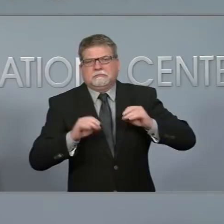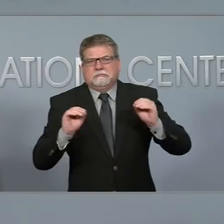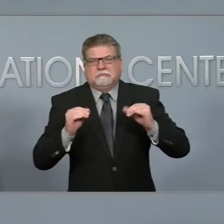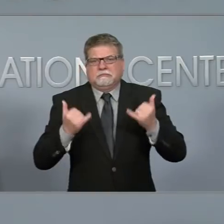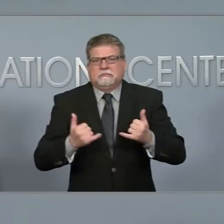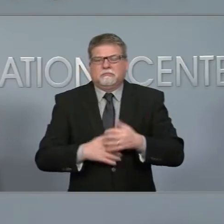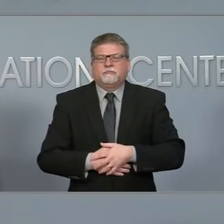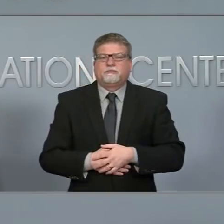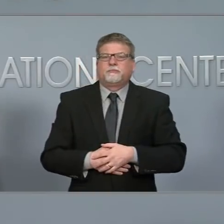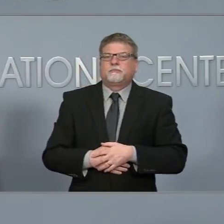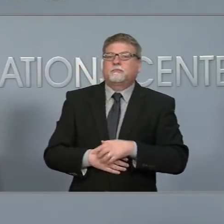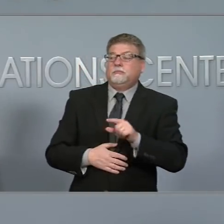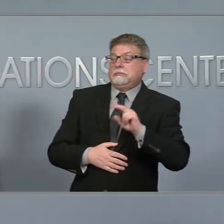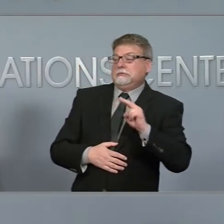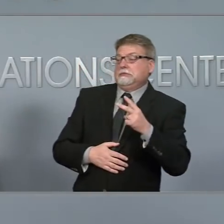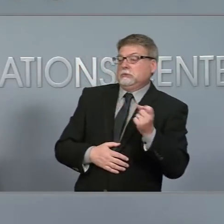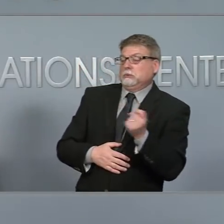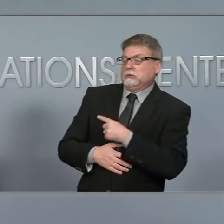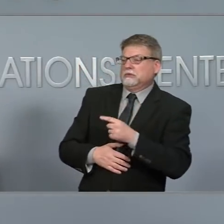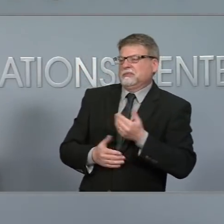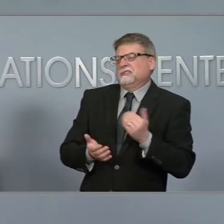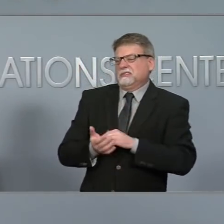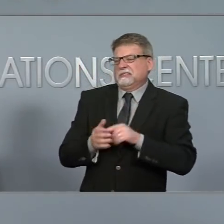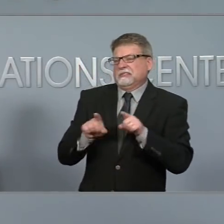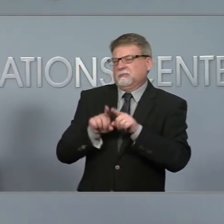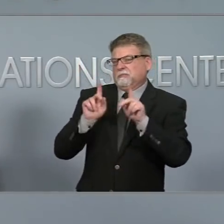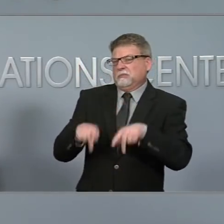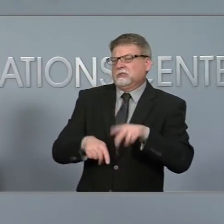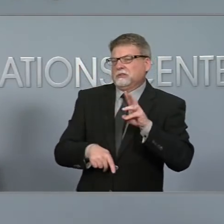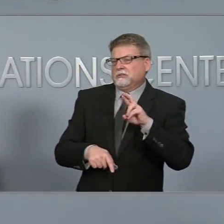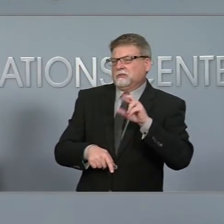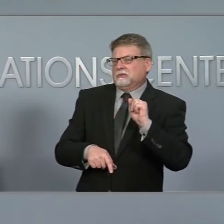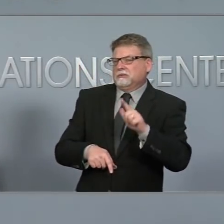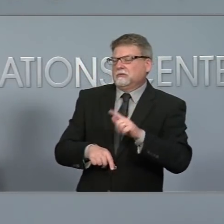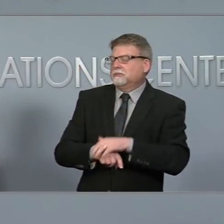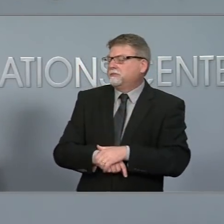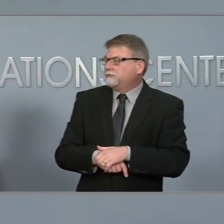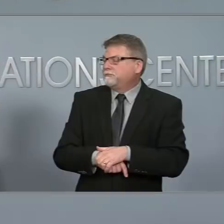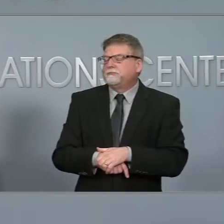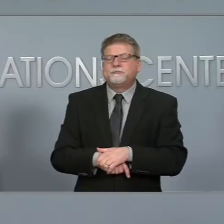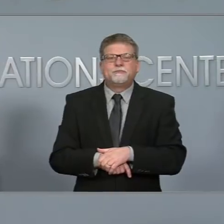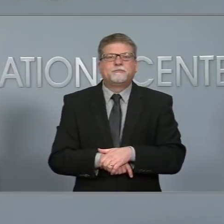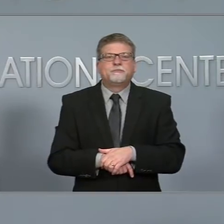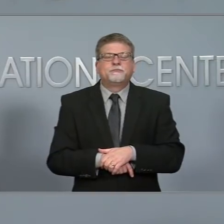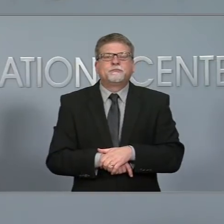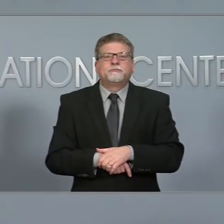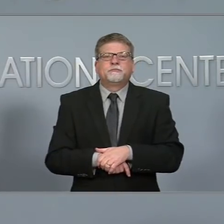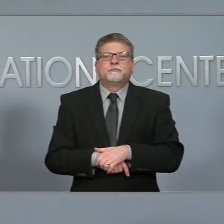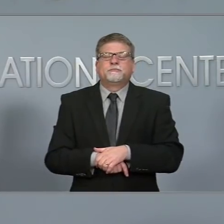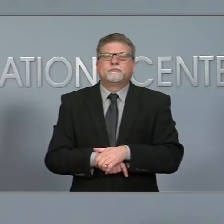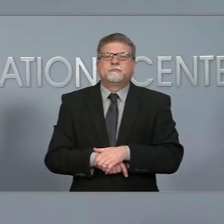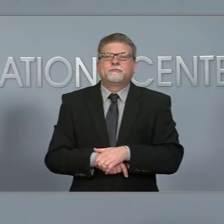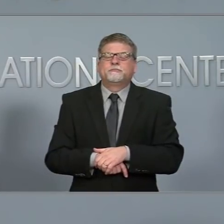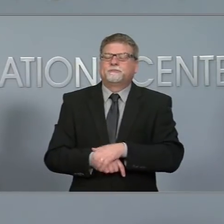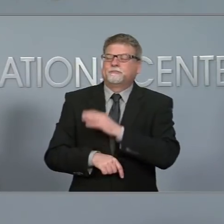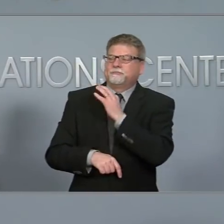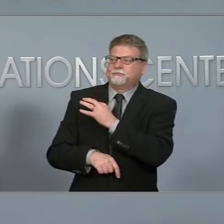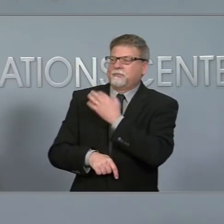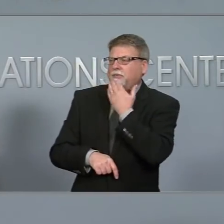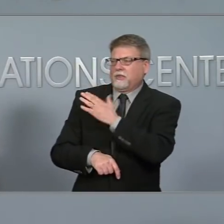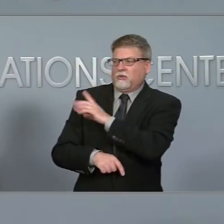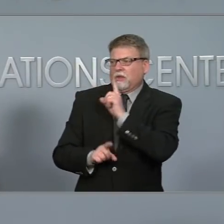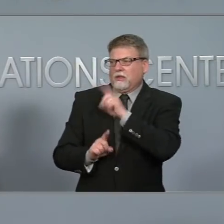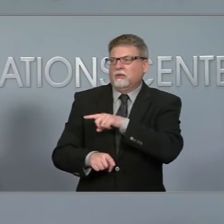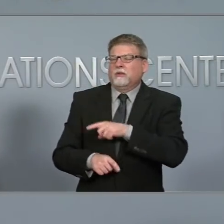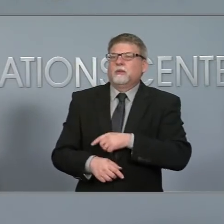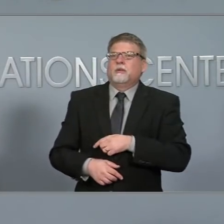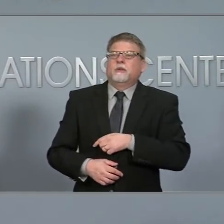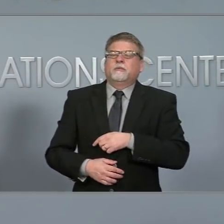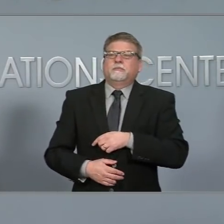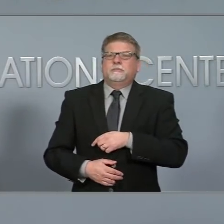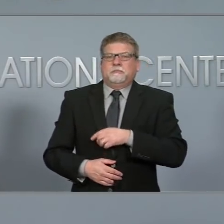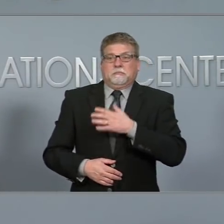ha estado trabajando en este